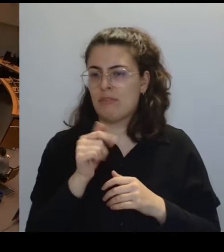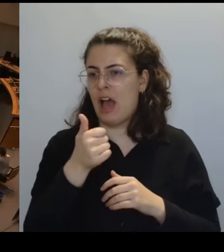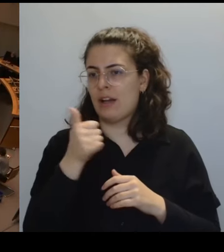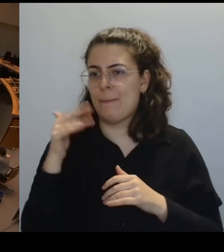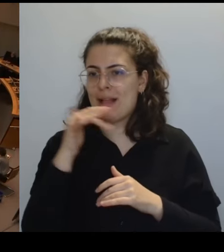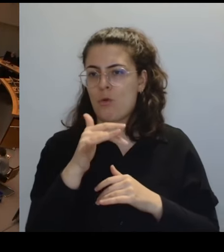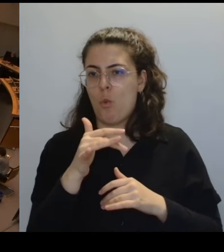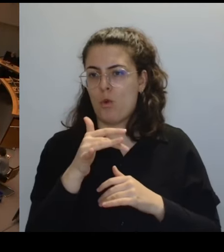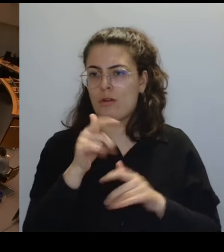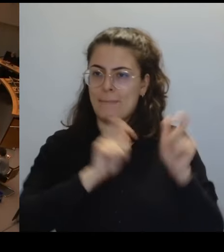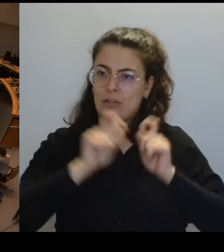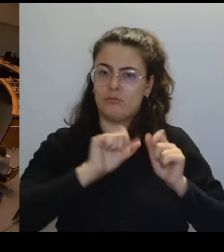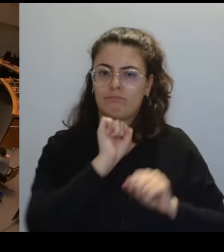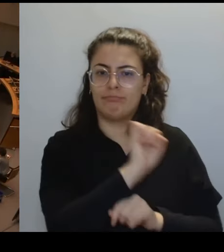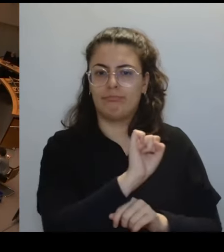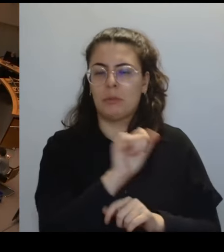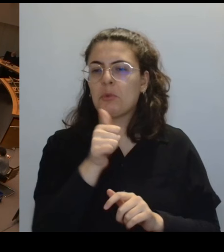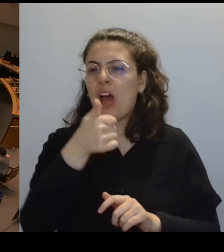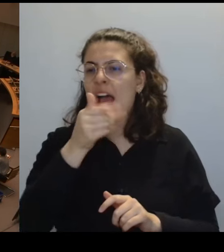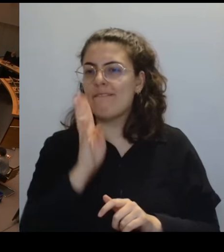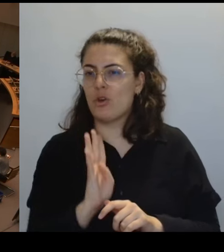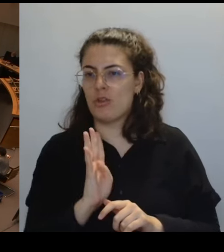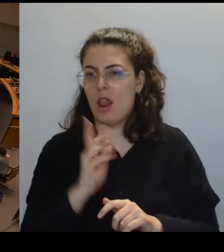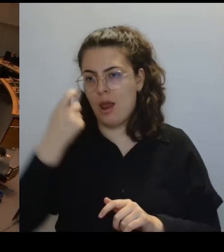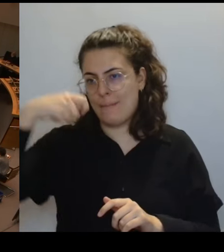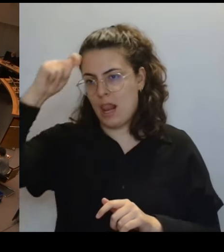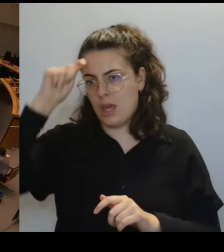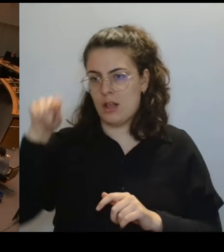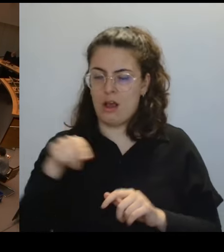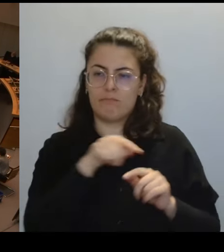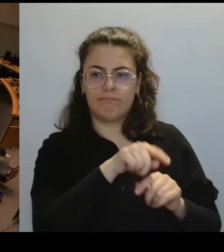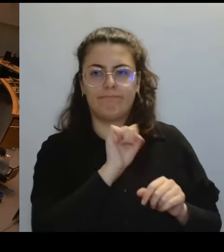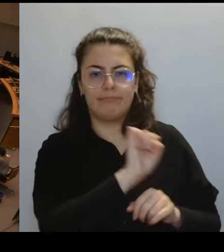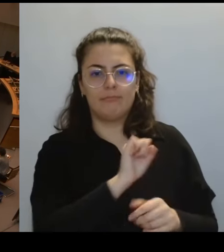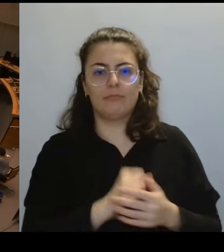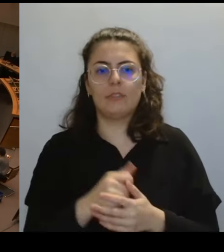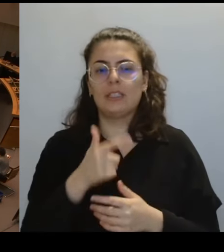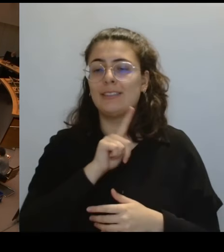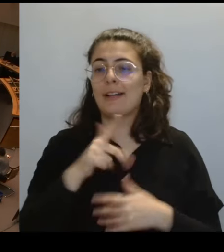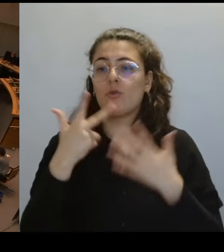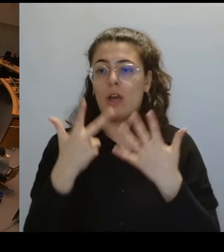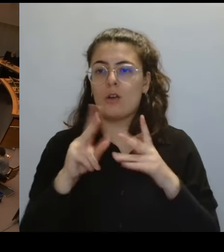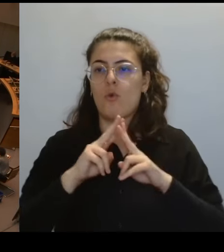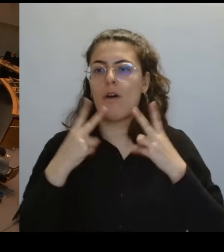2008 wurde die Umweltzone eingerichtet, um die Belastung der Luft mit Feinstaub und Stickoxiden zu verringern.